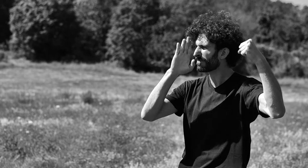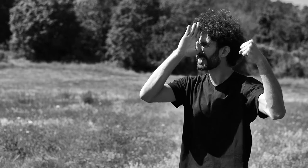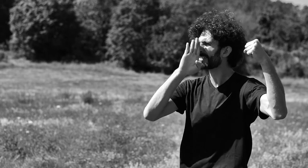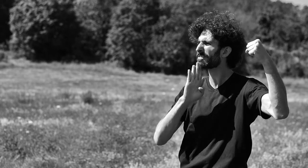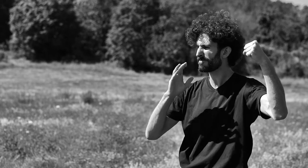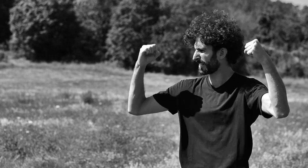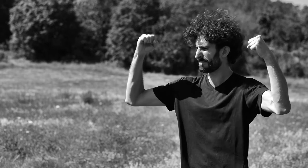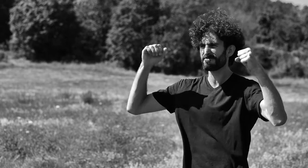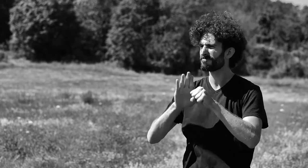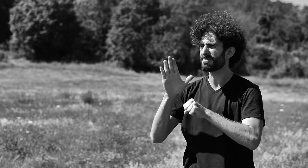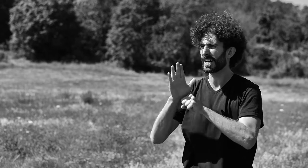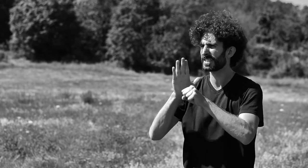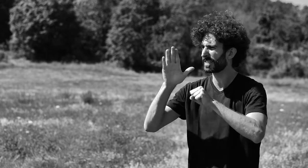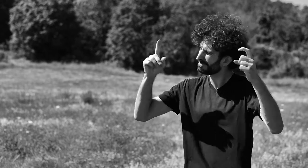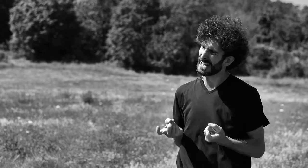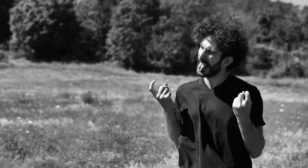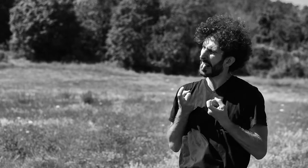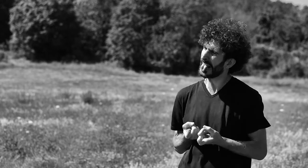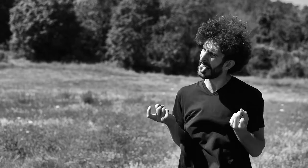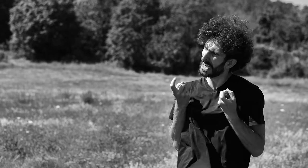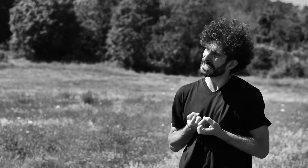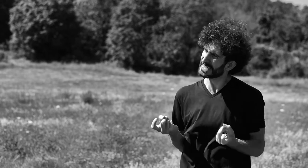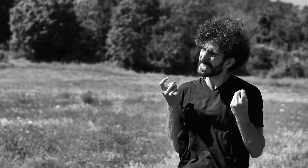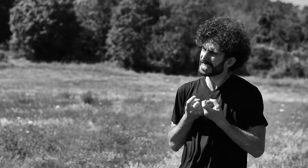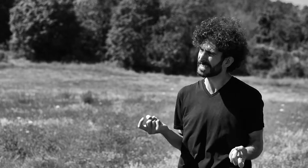Non, ce n'est pas assez symétrique. * Continue à s'entraîner *